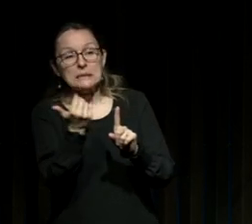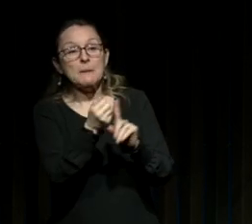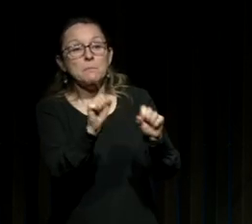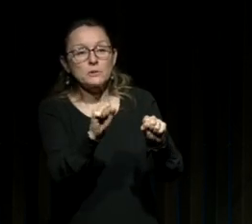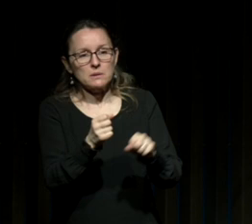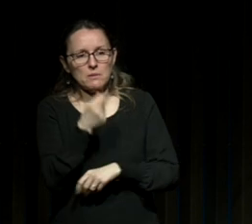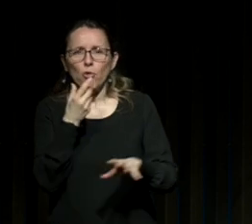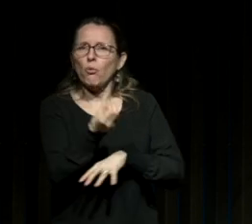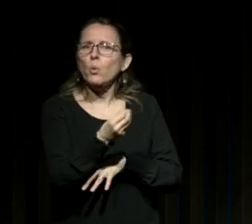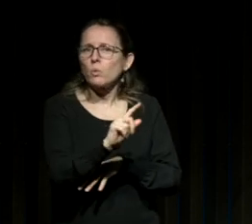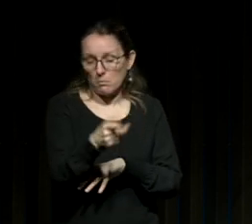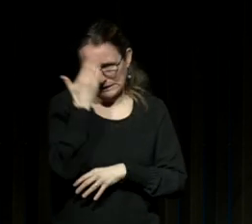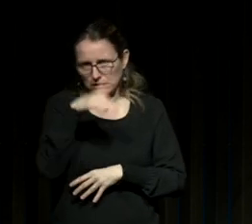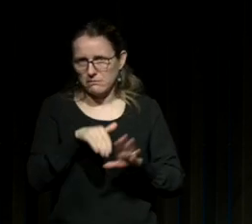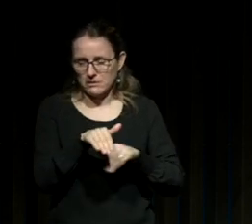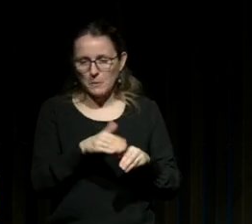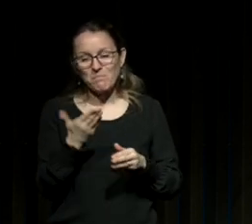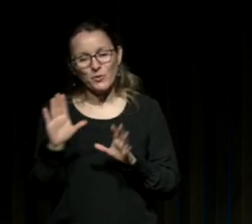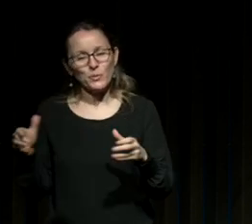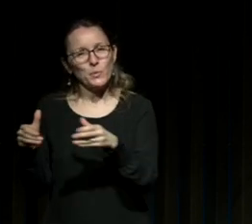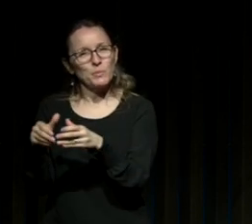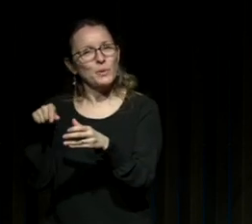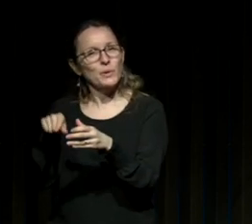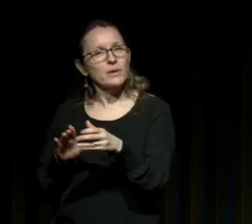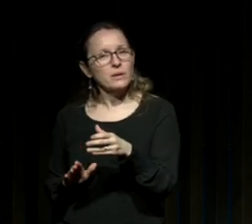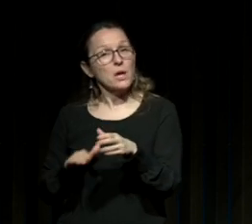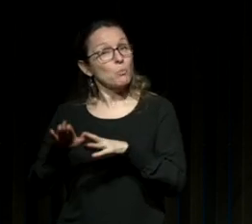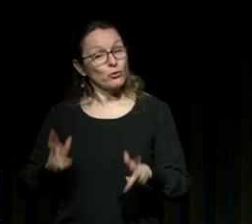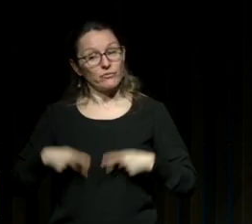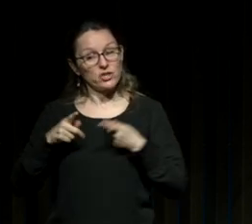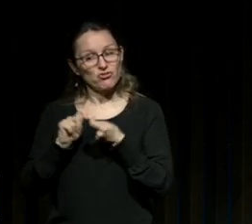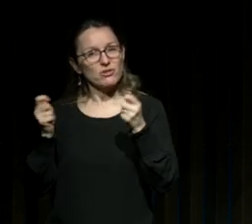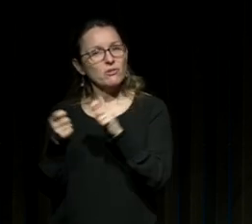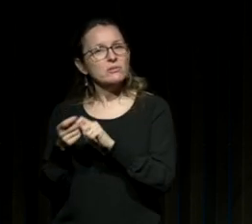qui va bénéficier d'une modification du mode de vie un peu comme ce que je vous ai présenté